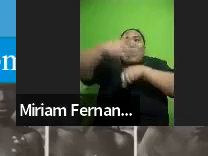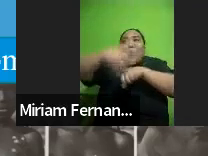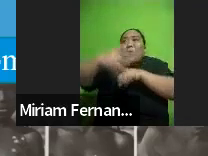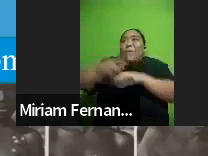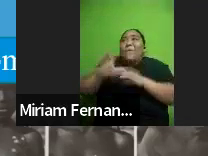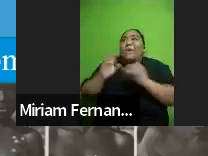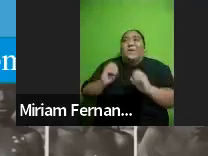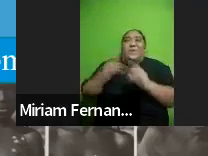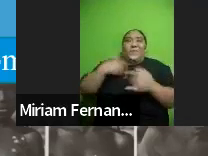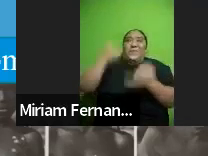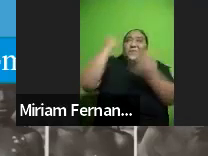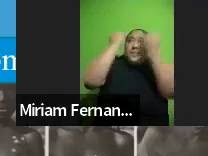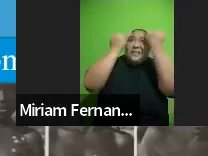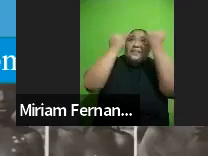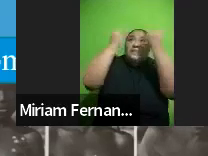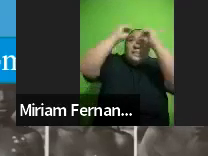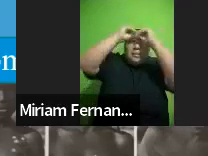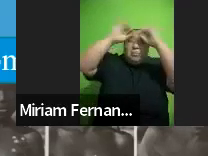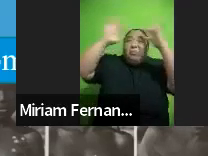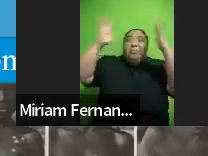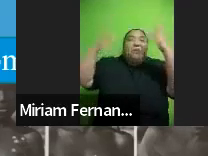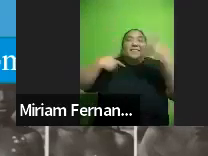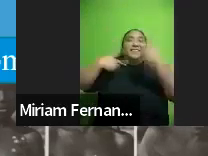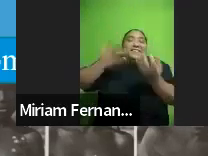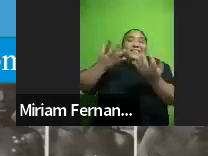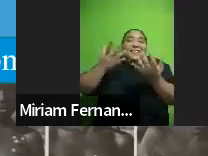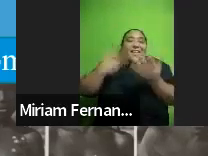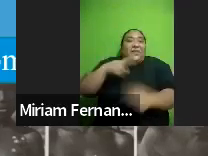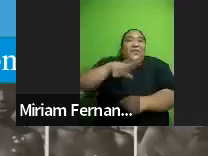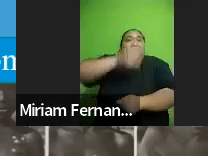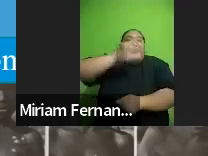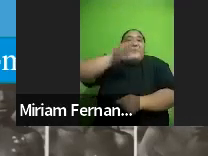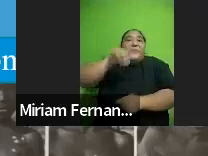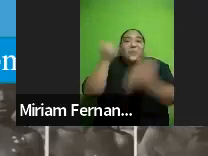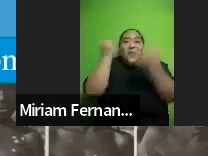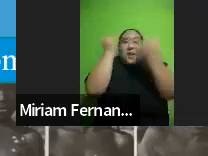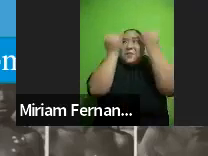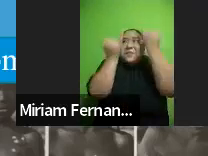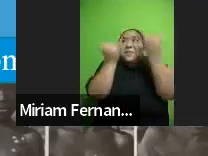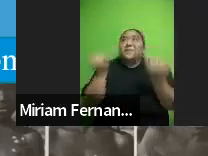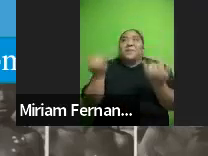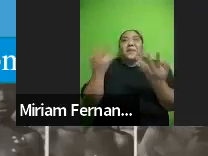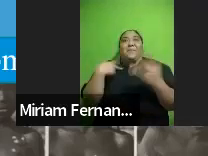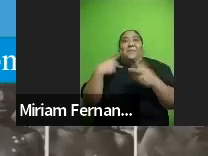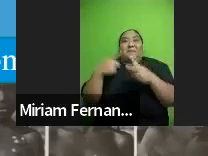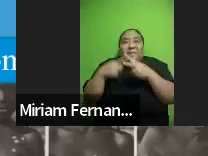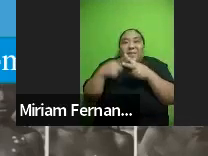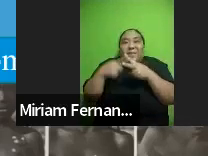veces más. ¿Qué números, a veces o que ideas abstractas de la cabeza, y a veces nunca nos imaginamos que las matemáticas puedan puedan ser un